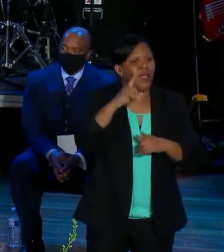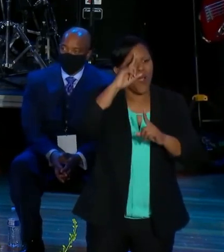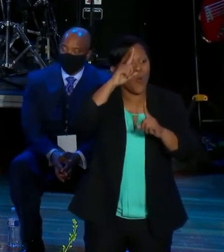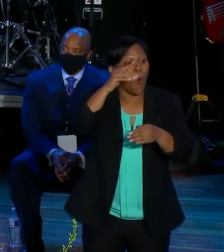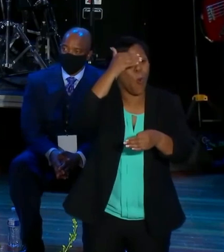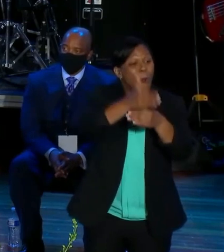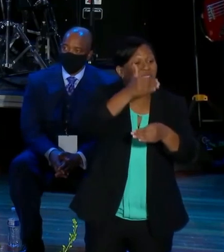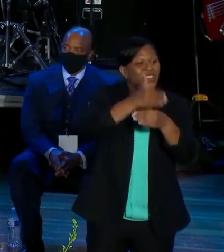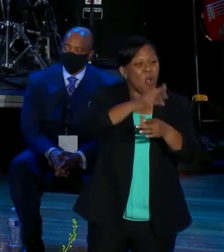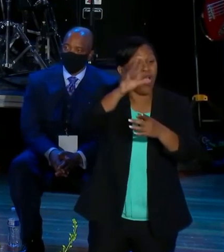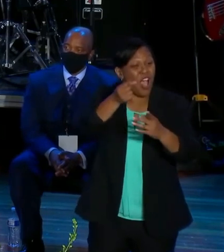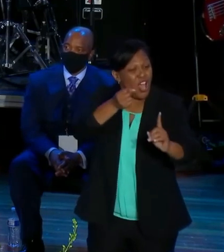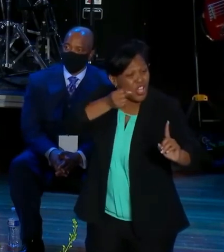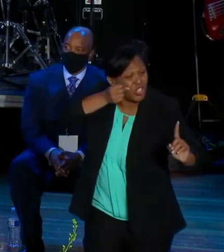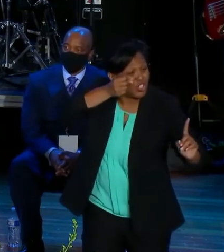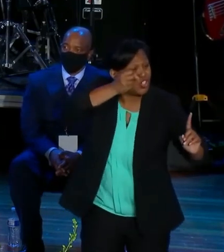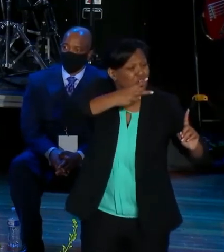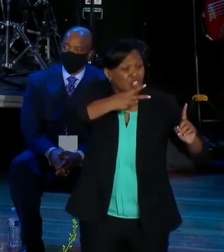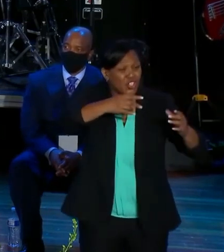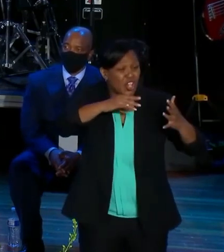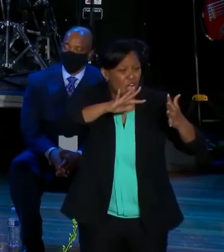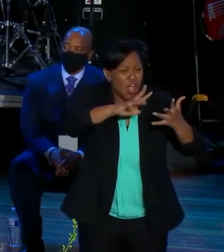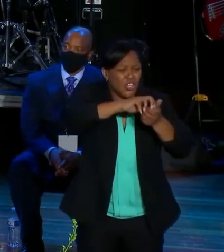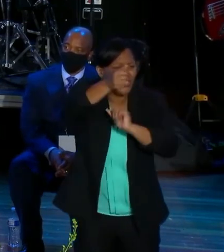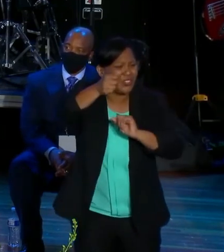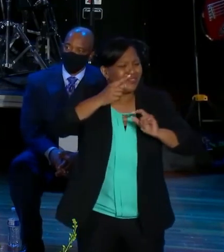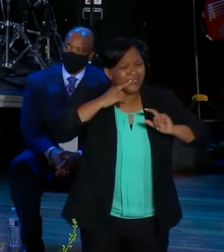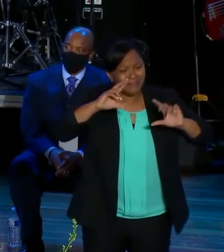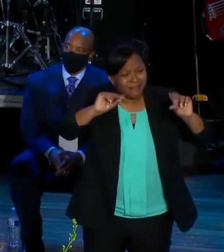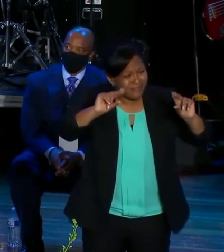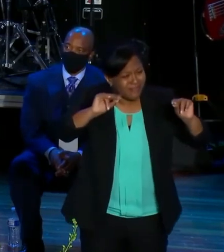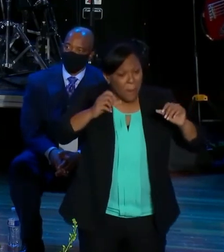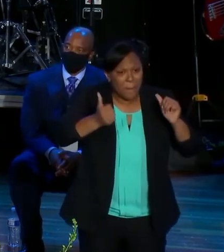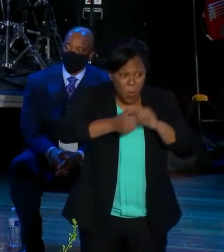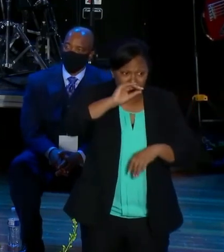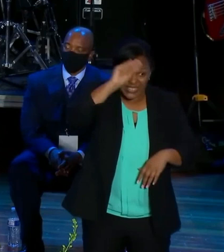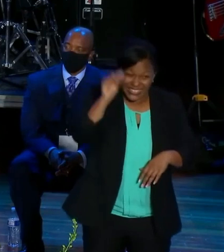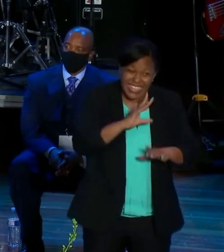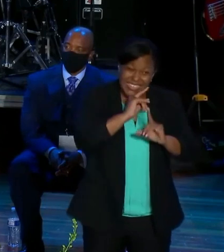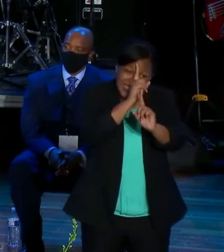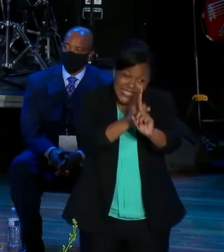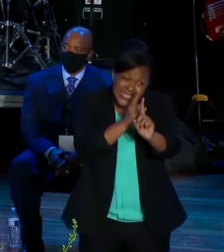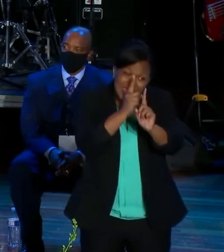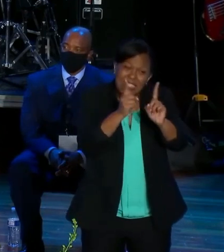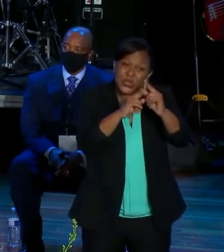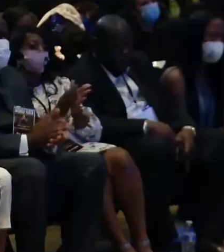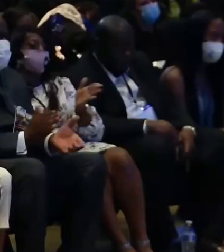De försökte inte stjäla utan de försökte få tillbaka den rättvisa som ni stal från oss